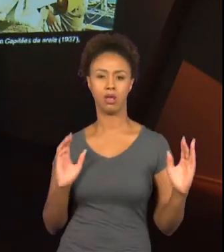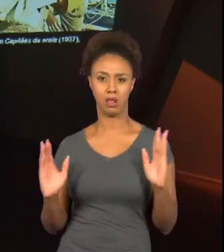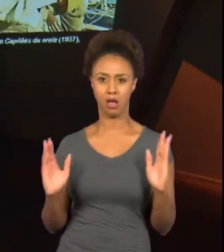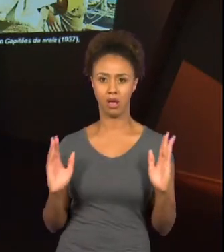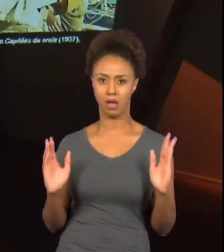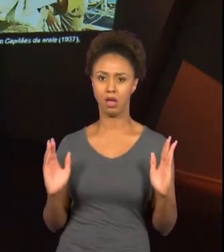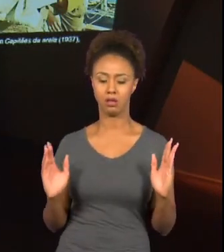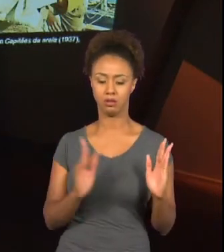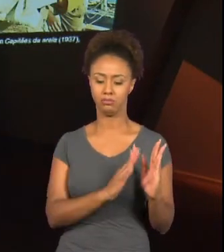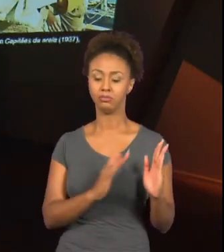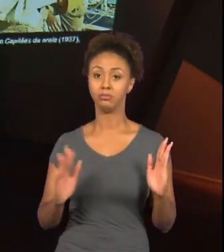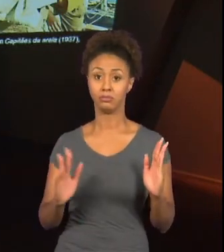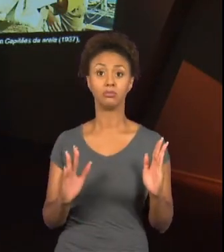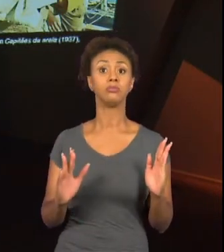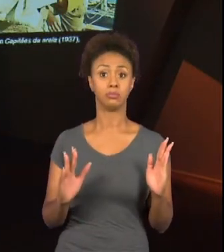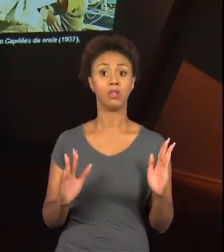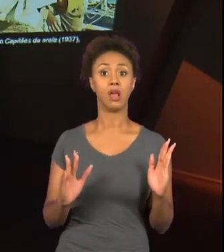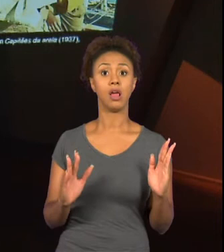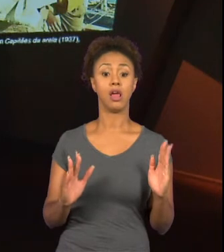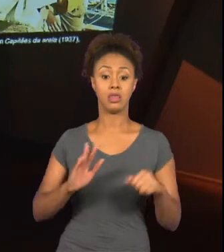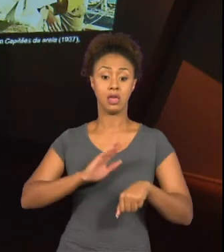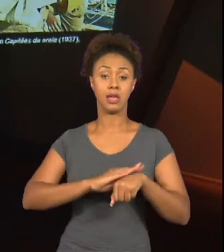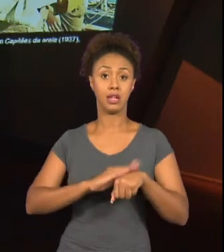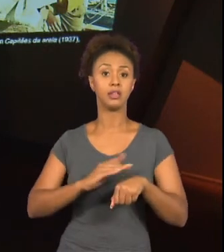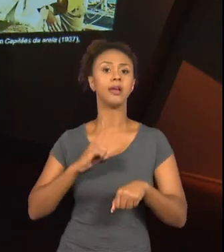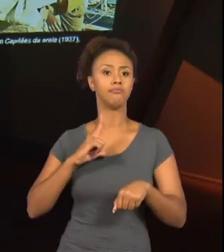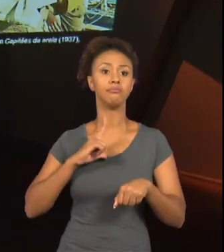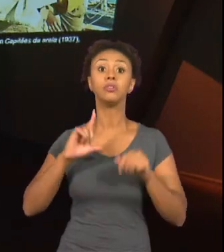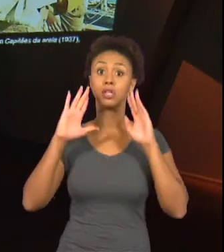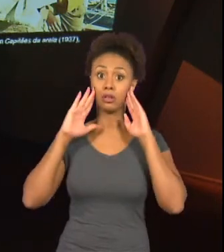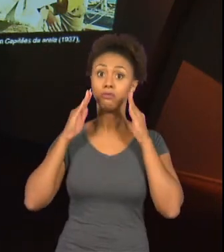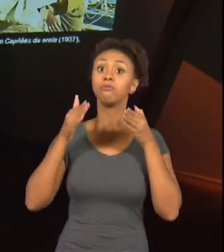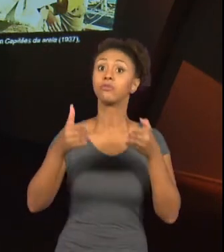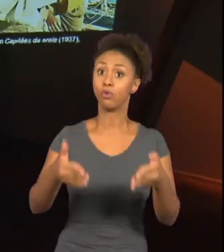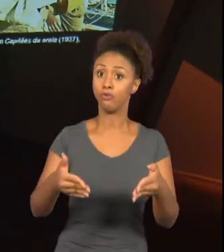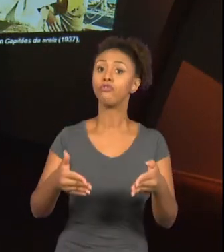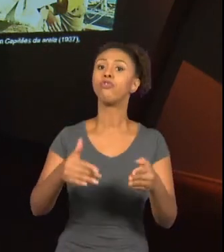MUITO FORTE PARA TOCAR NESSAS QUESTÕES SOCIAIS,